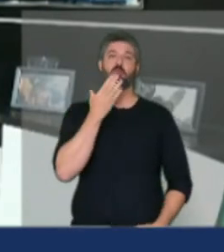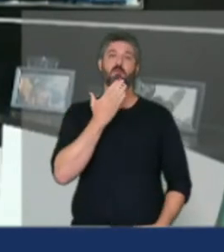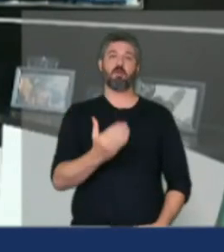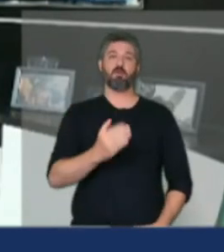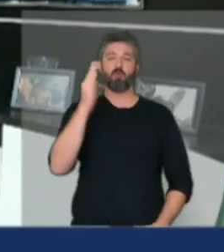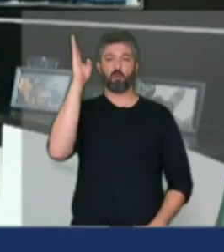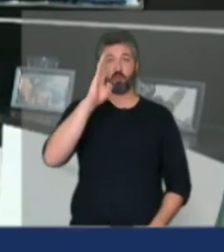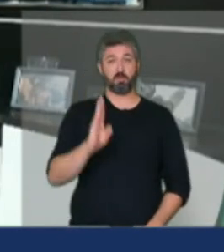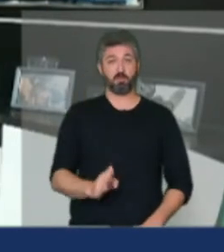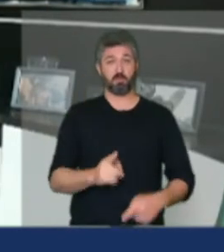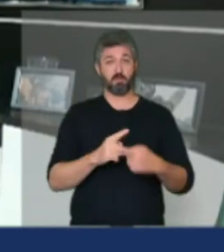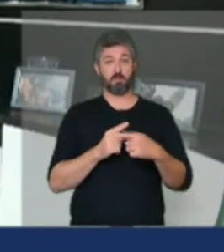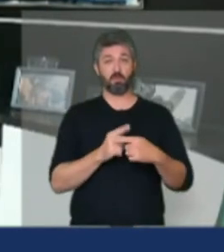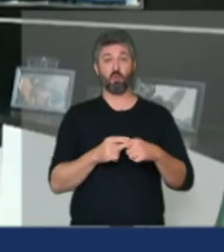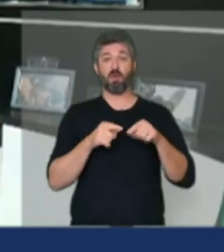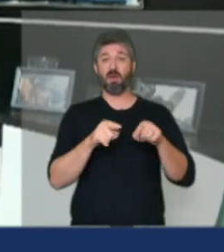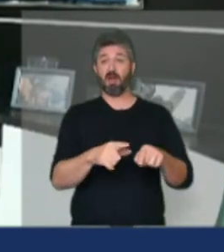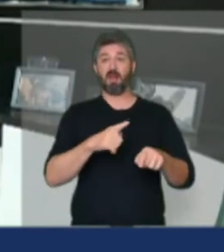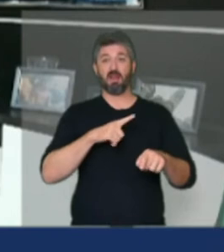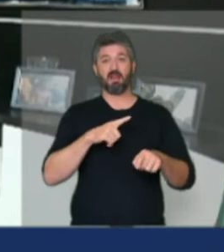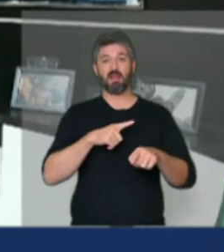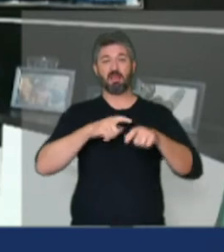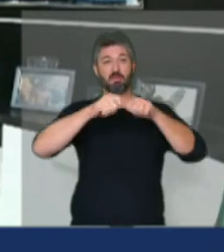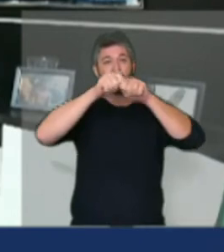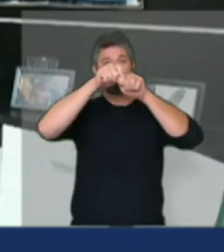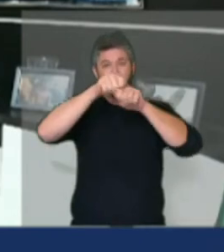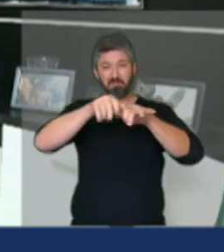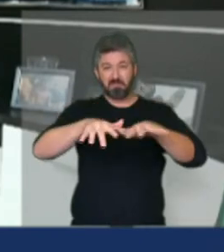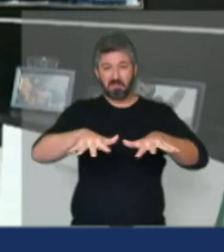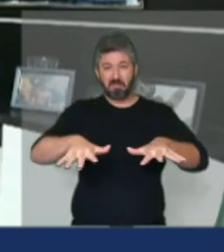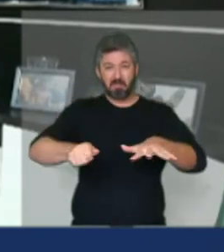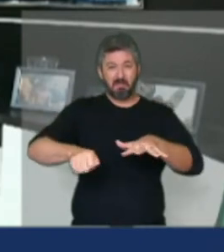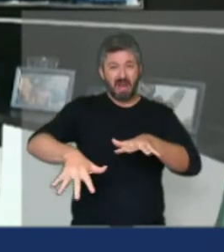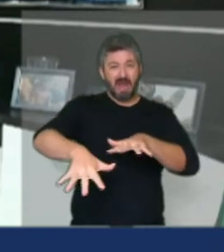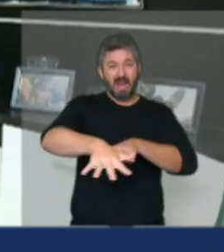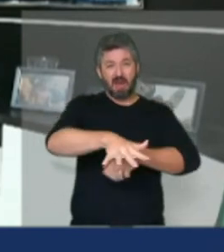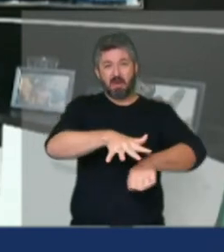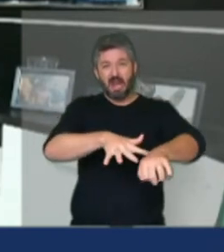PORQUE ELA TEM UMA IMENSA CAPILARIDADE TERRITORIAL. NÓS